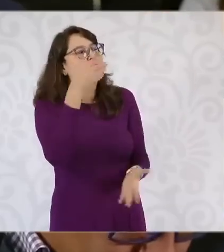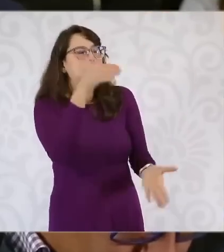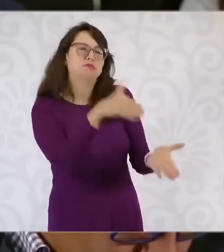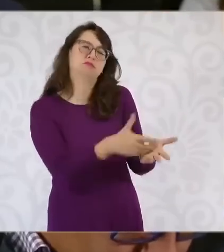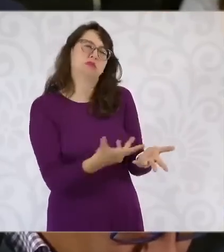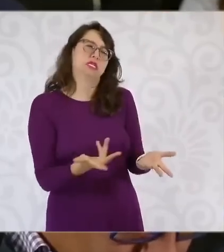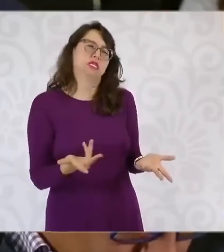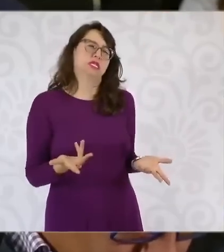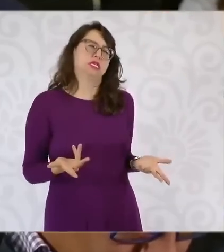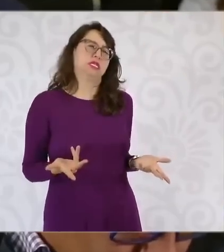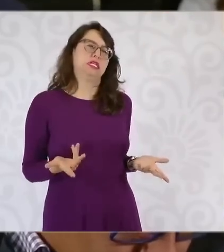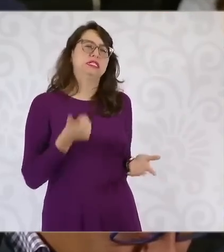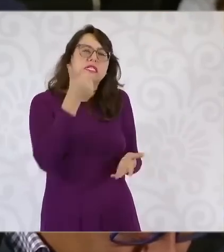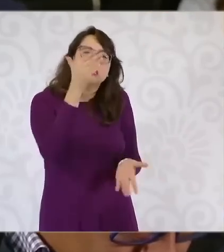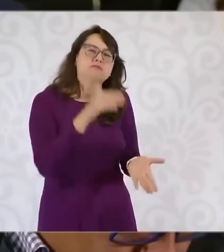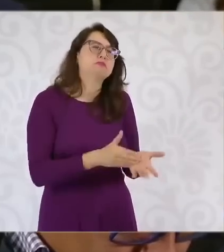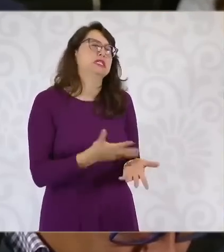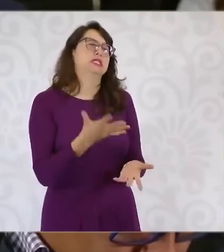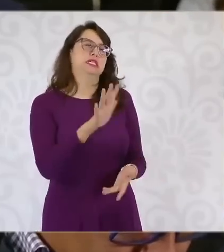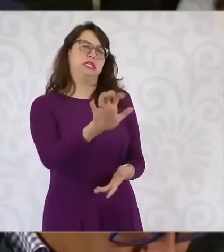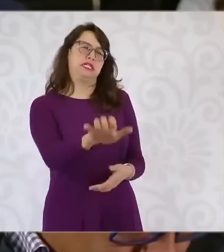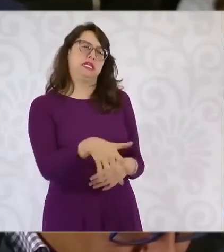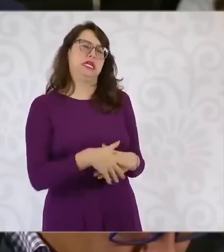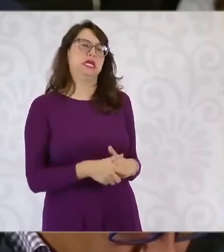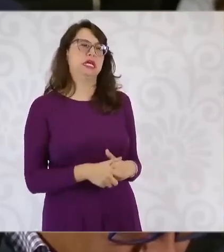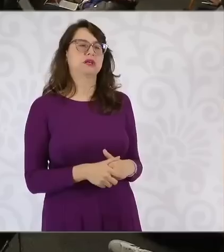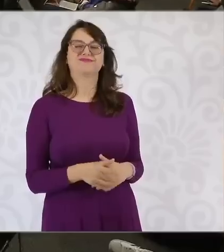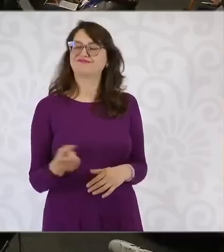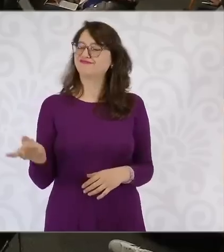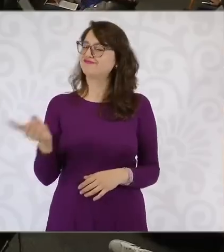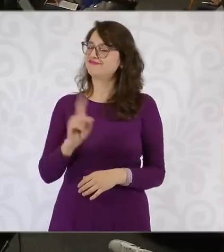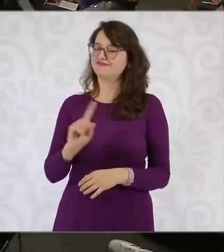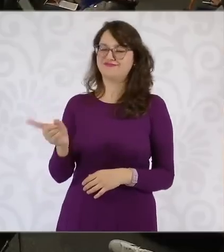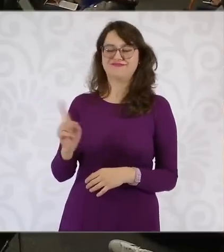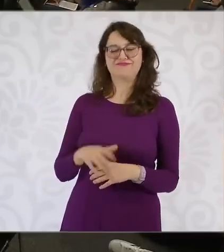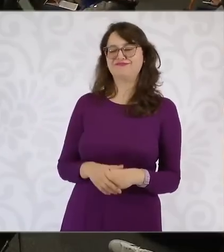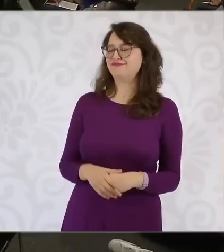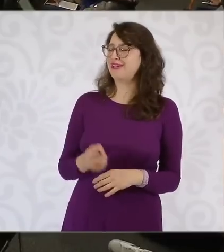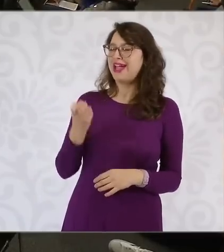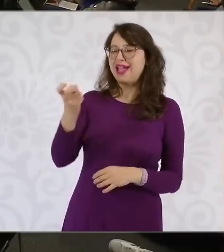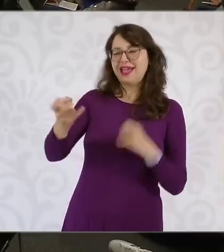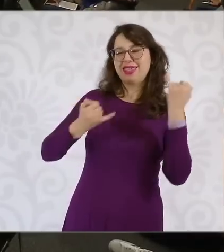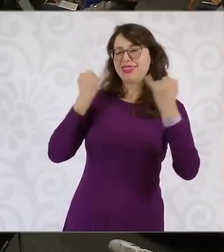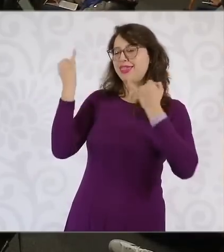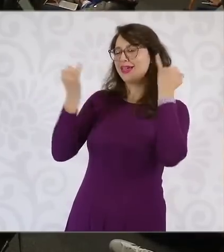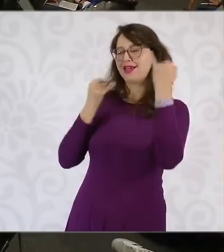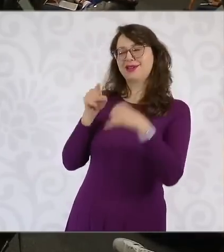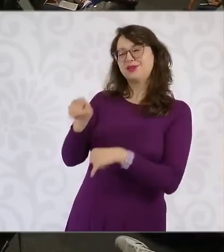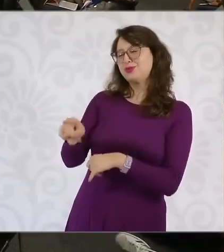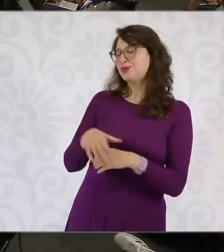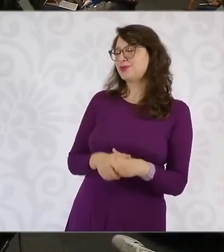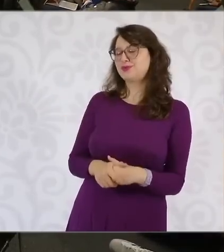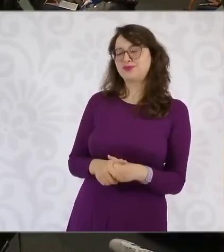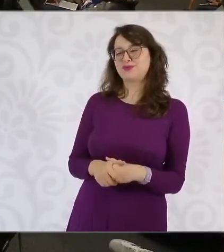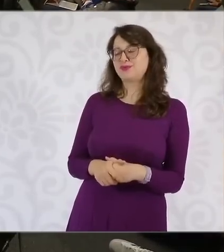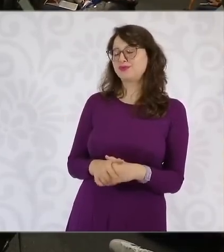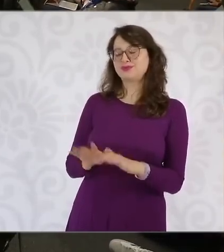bruto 6500 pesos bruto pero no es son los 143 por qué esa distancia presidenta a ver